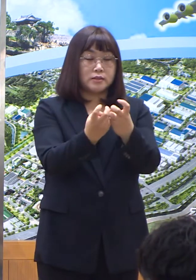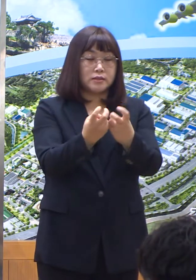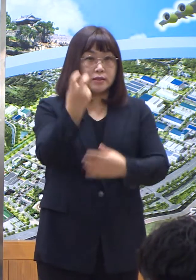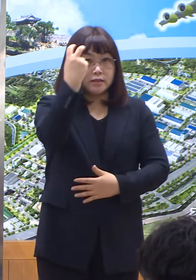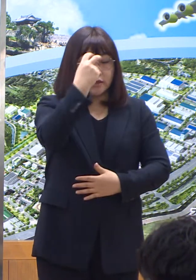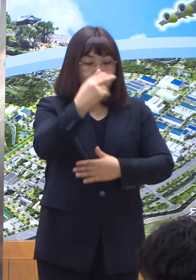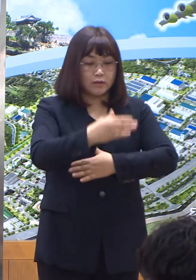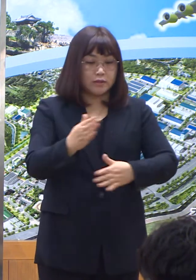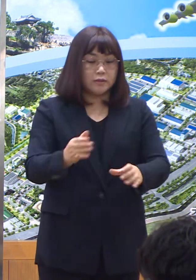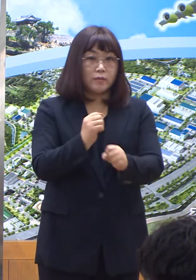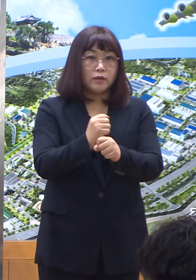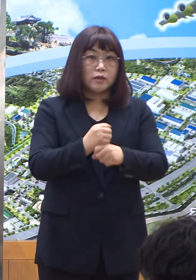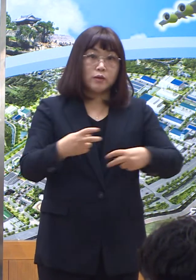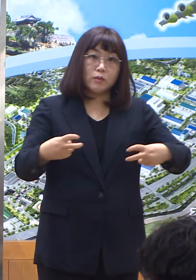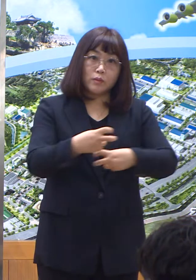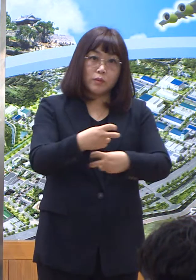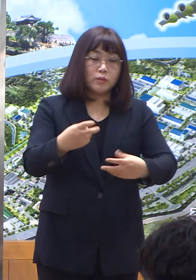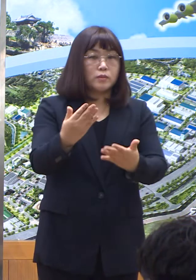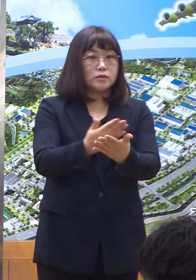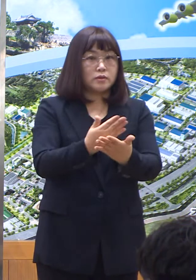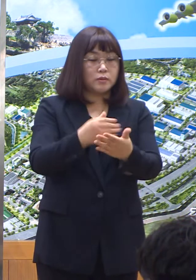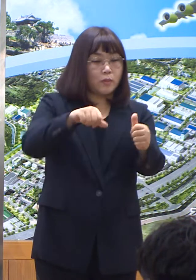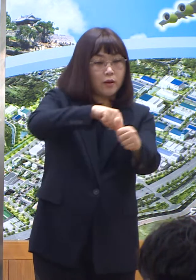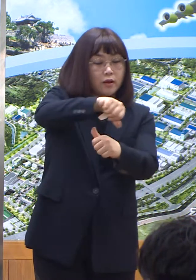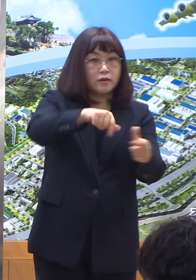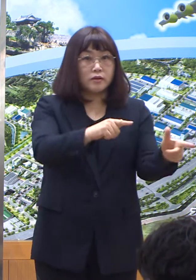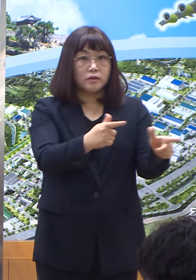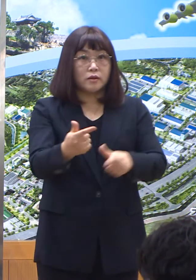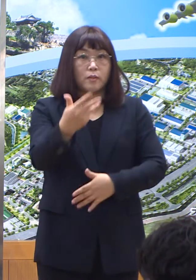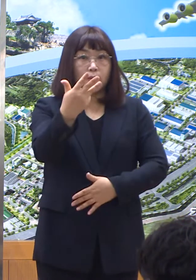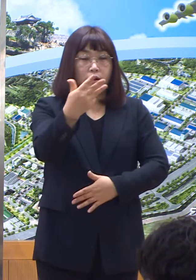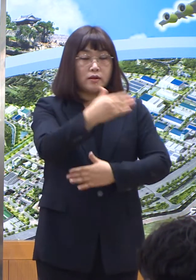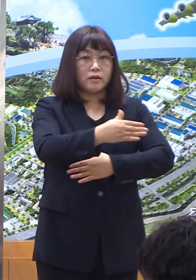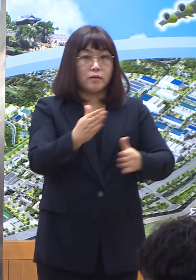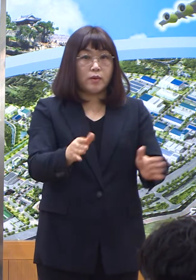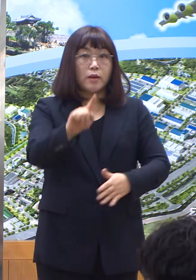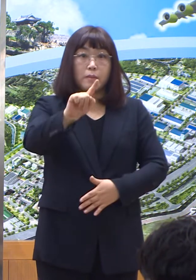교통, 청소·환경 등 8개 반 115명으로